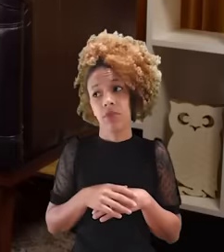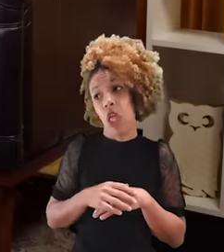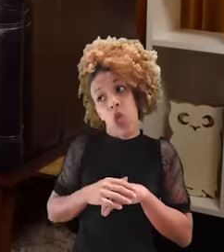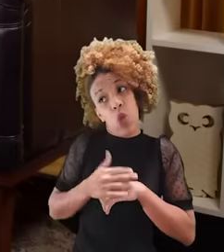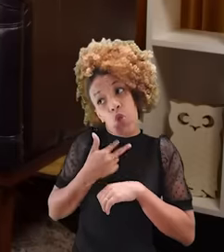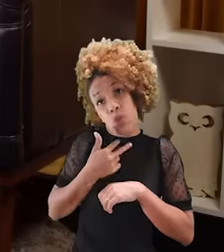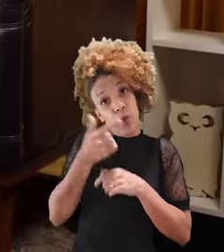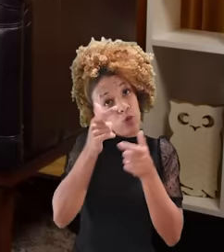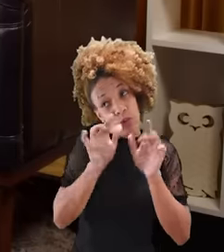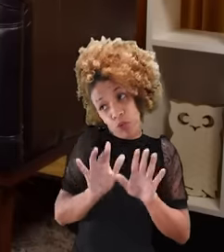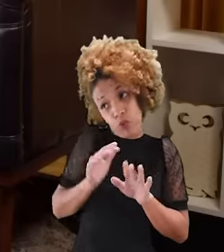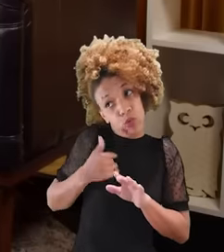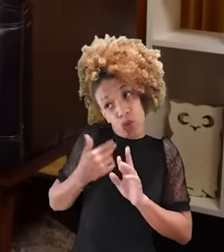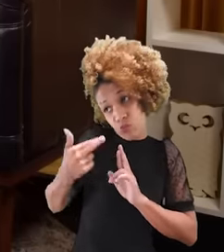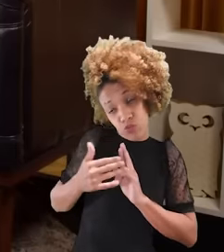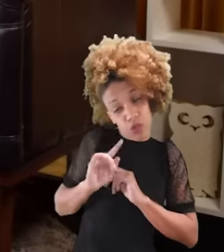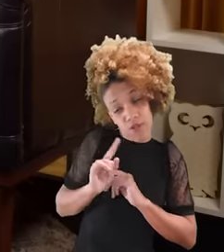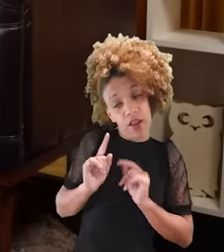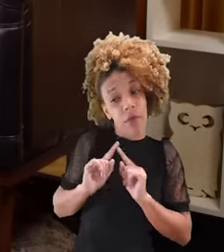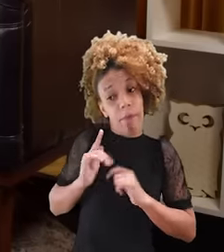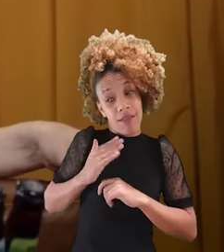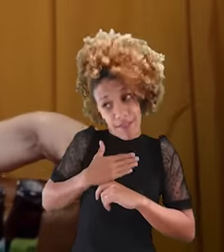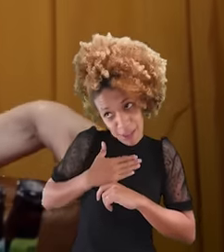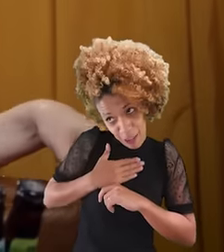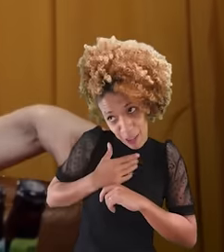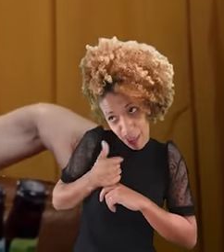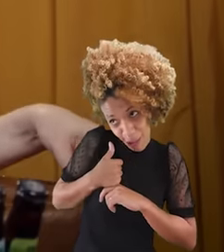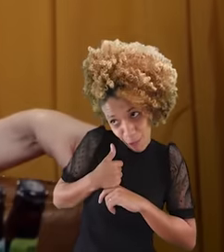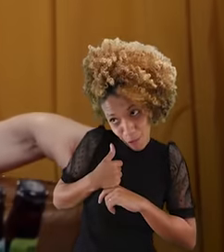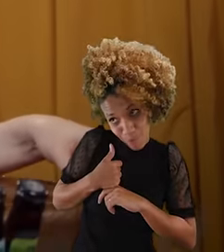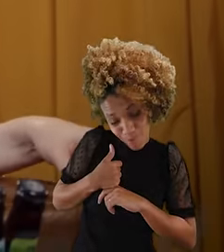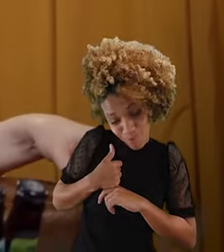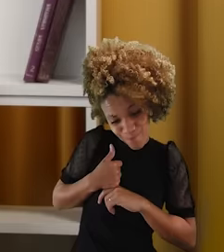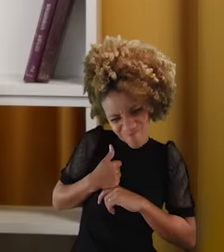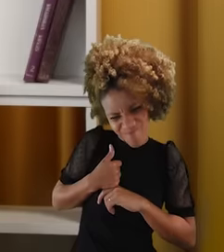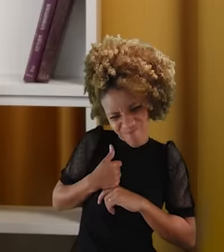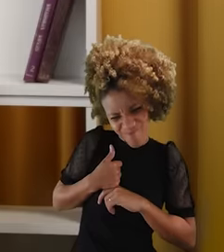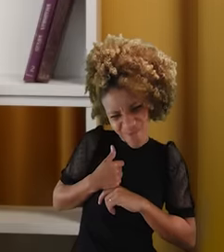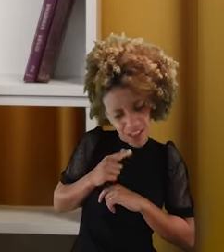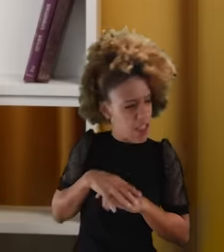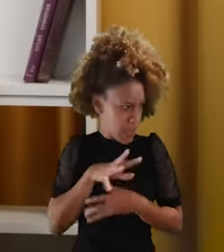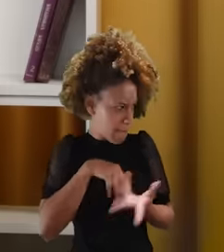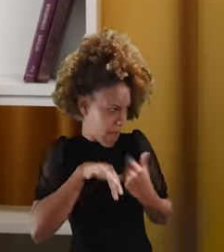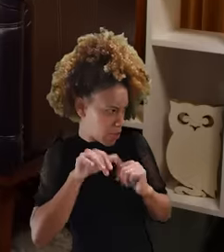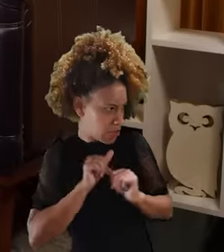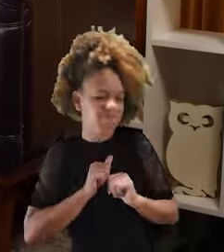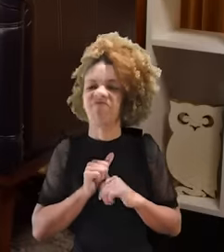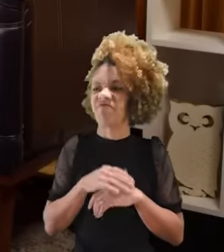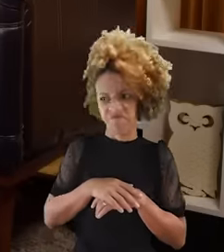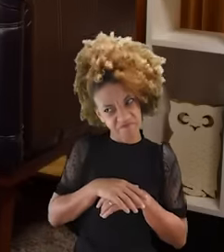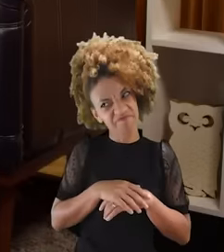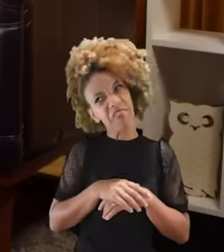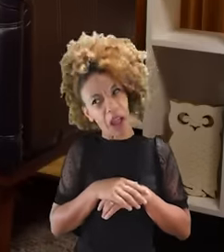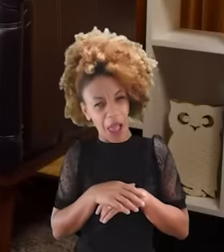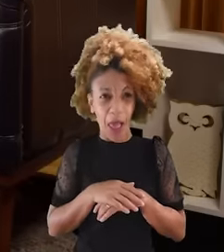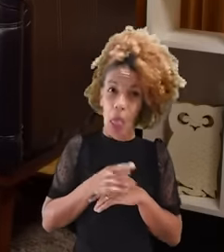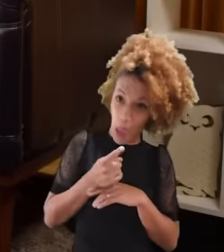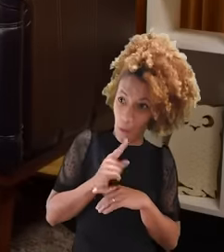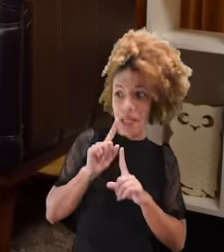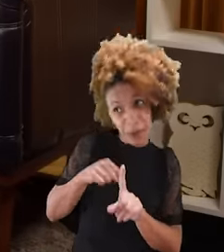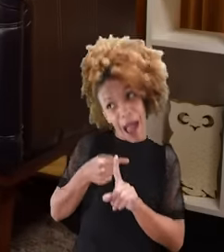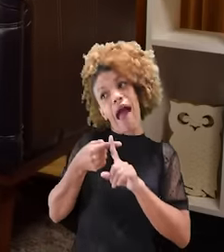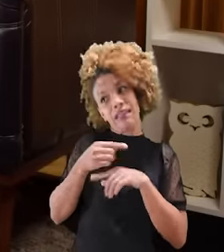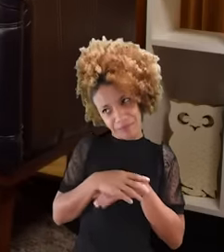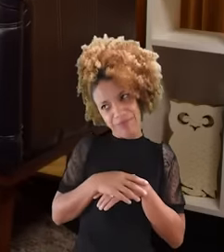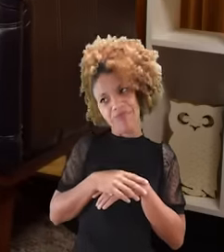falar pelos outros você é mas eu é tu se considera meu bagaceira assim 1 e meio mas você tipo nos